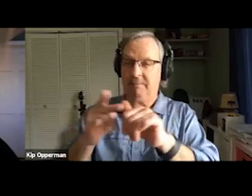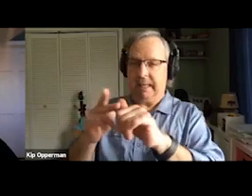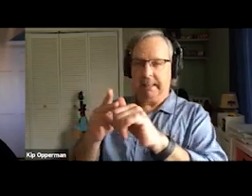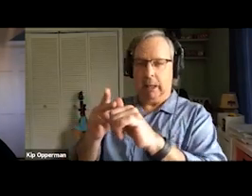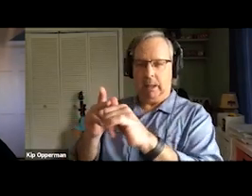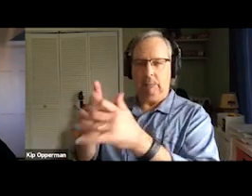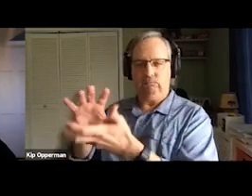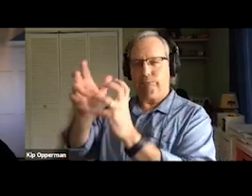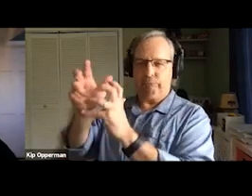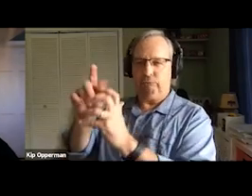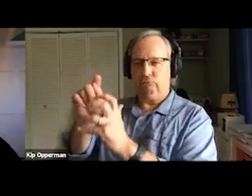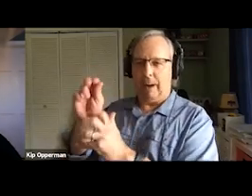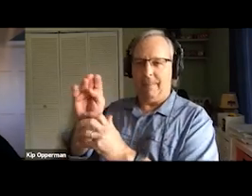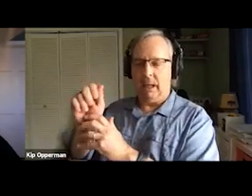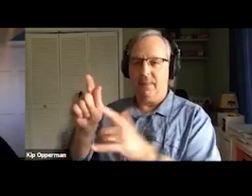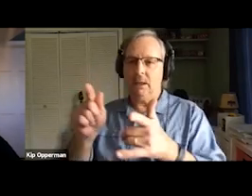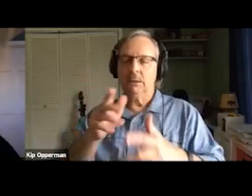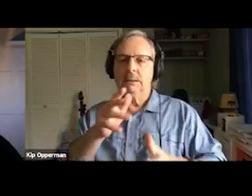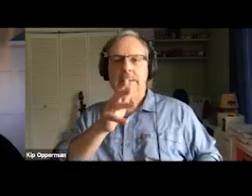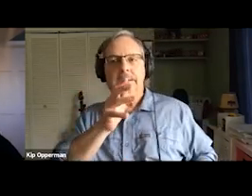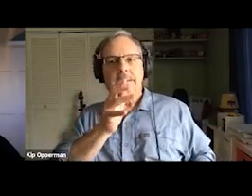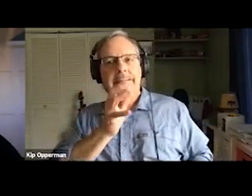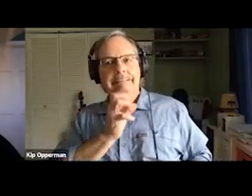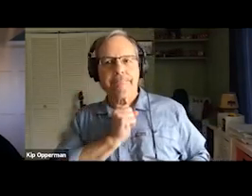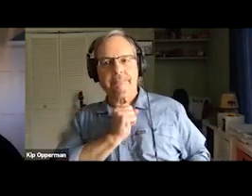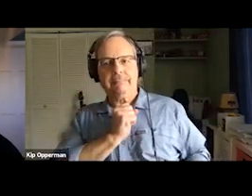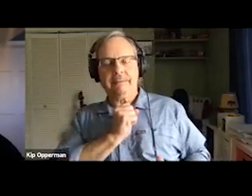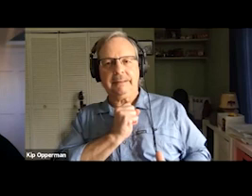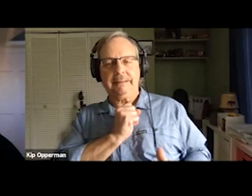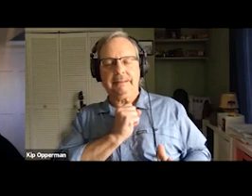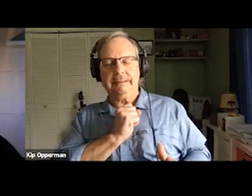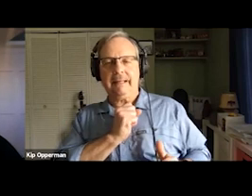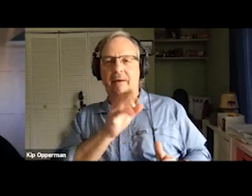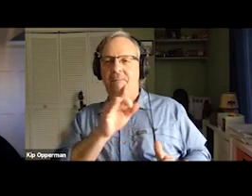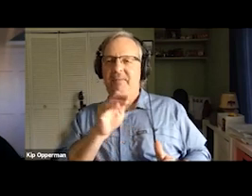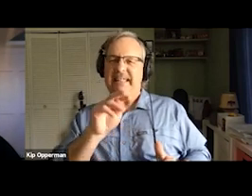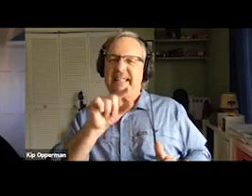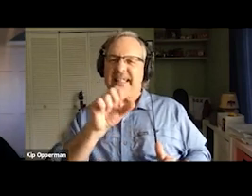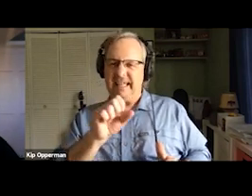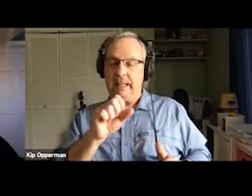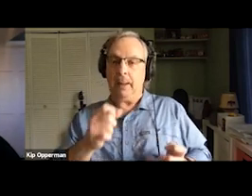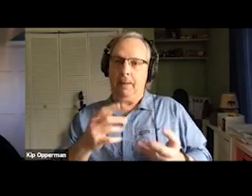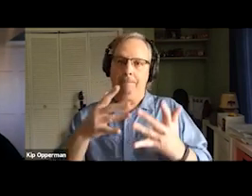hay fatiga por compasión, y debajo de eso está el agotamiento y también el trauma secundario.